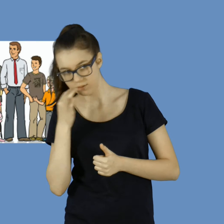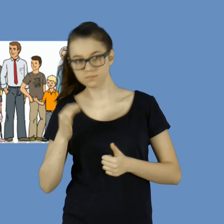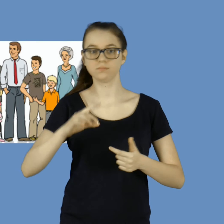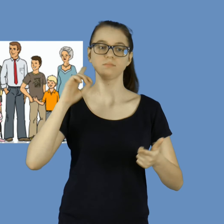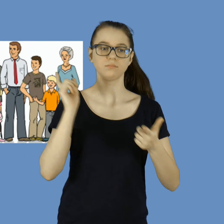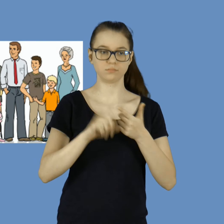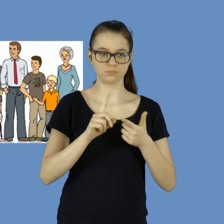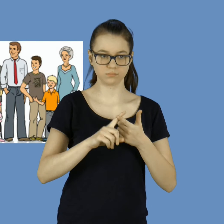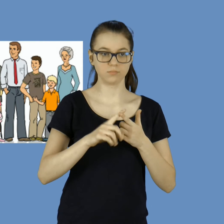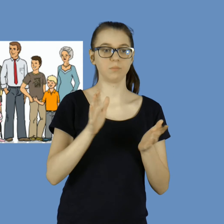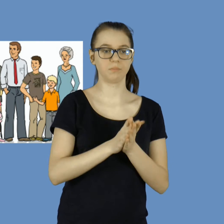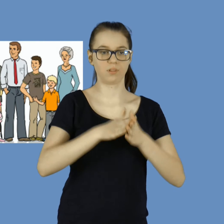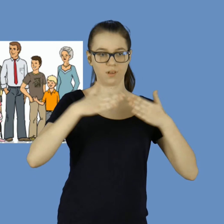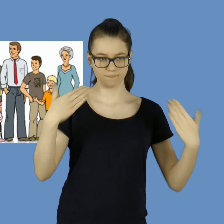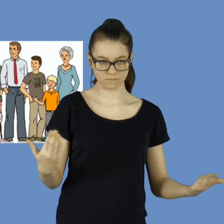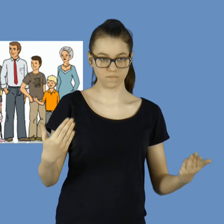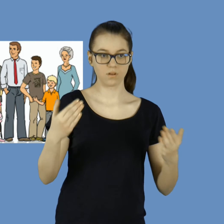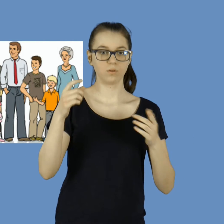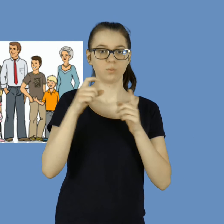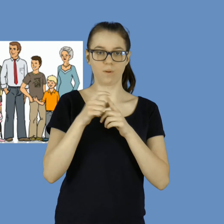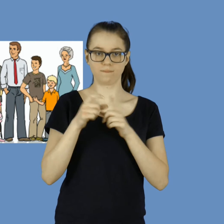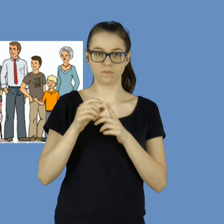2. Słowo Boże (Biblia, Pismo Święte),